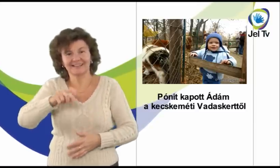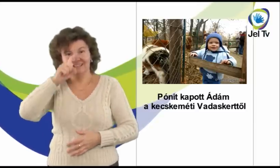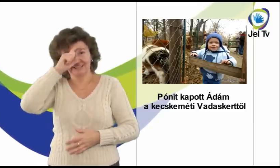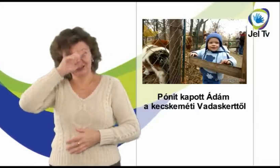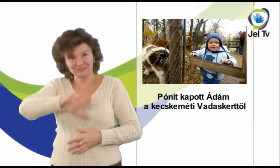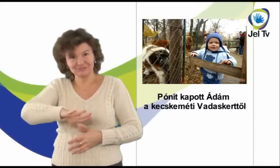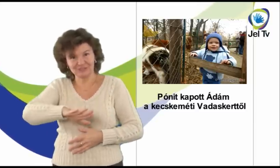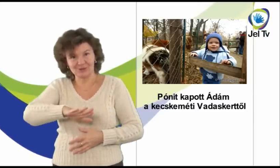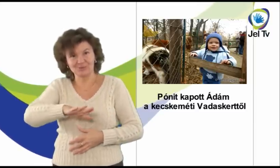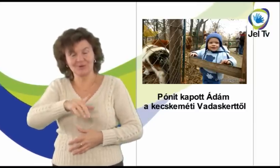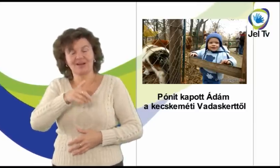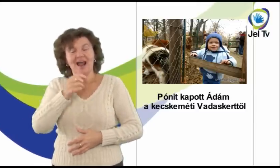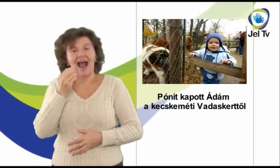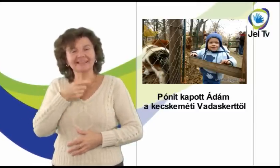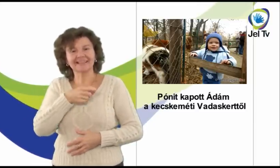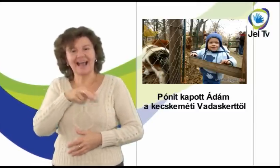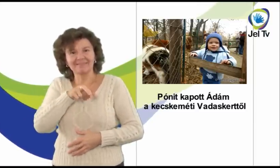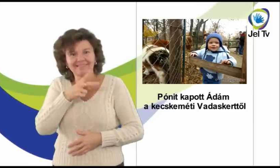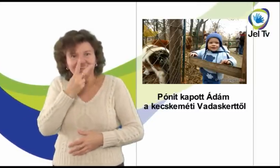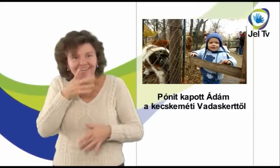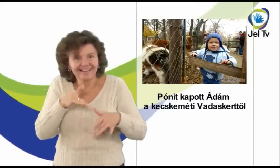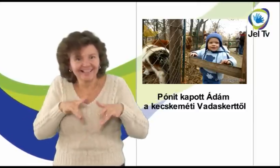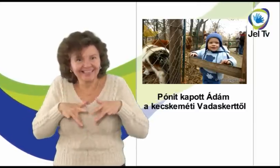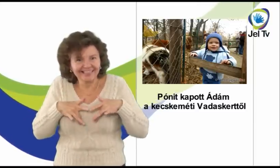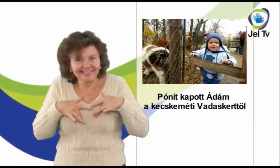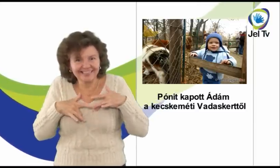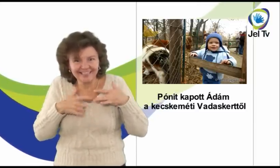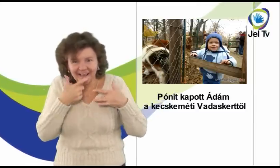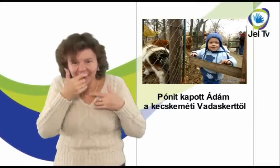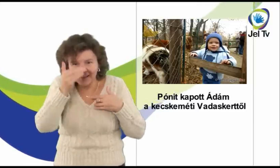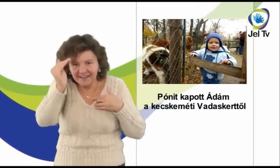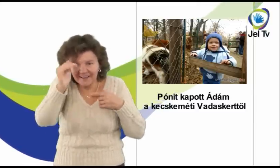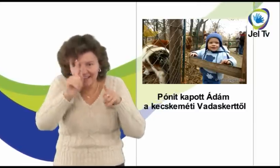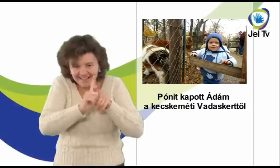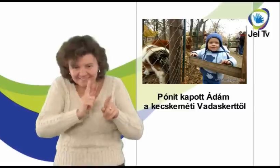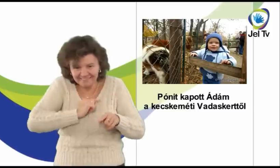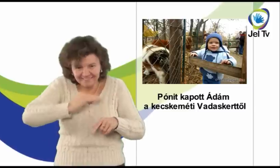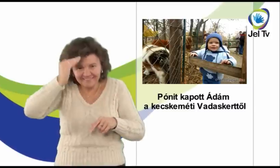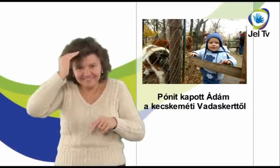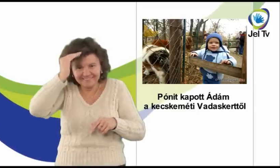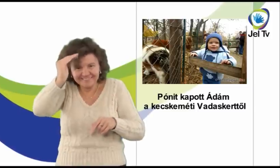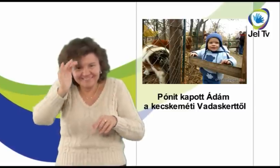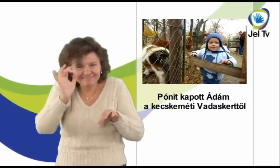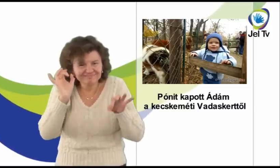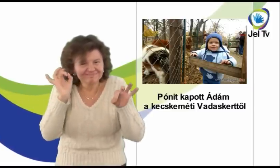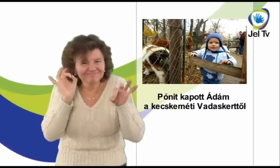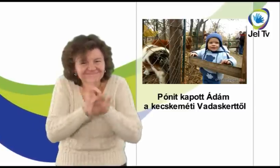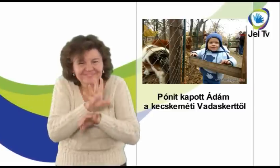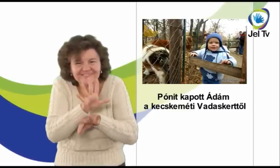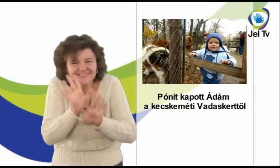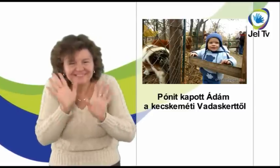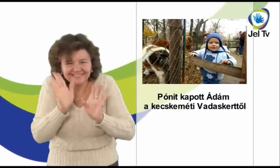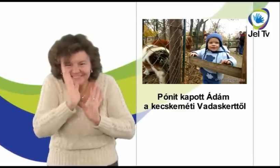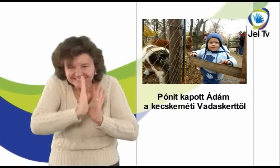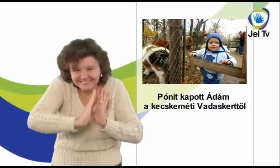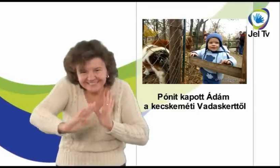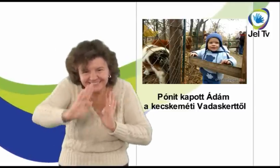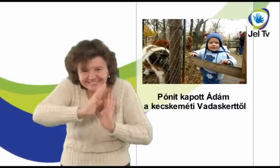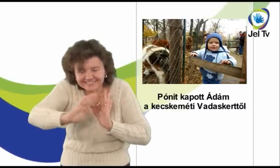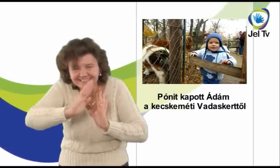Rövid beszélgetés után elsétáltak az állatokhoz, ahol Ádám élvezettel figyelte a kis pónilovakat és észrevette, hogy pont ugyanolyan magas a kis póni, mint Ő maga.